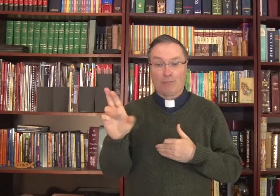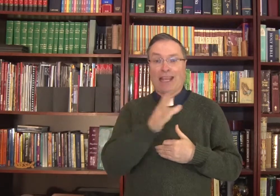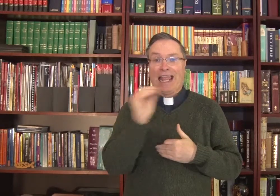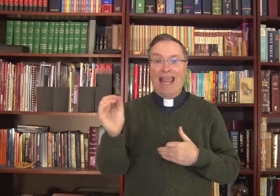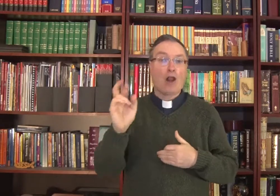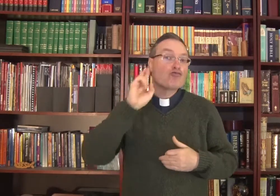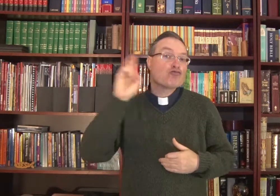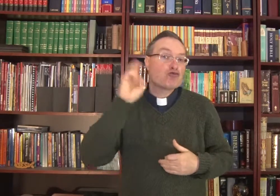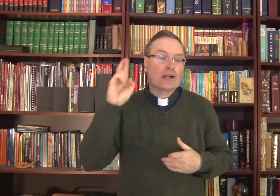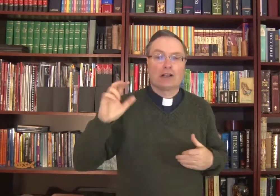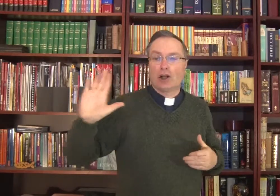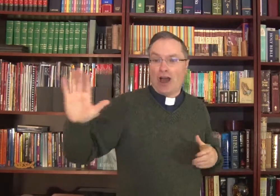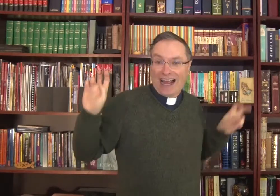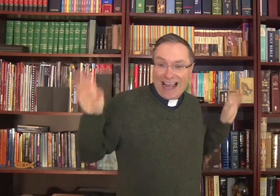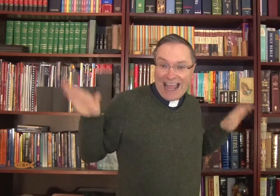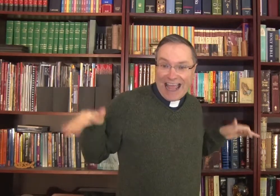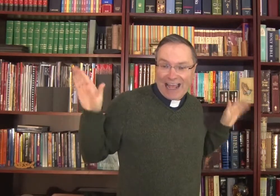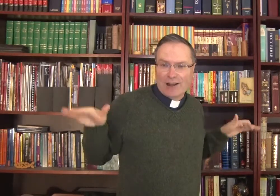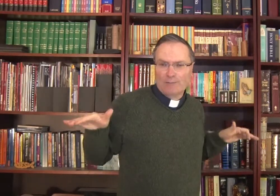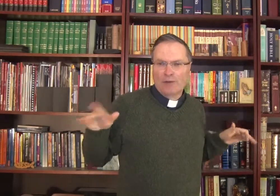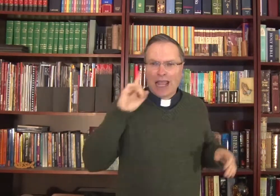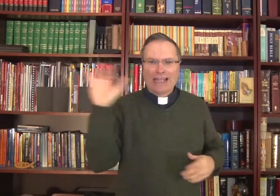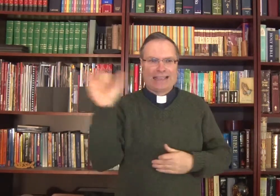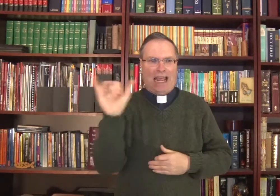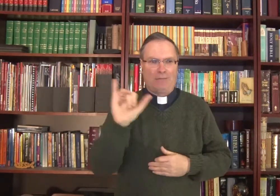et le bruit de leurs ailes ressemblait